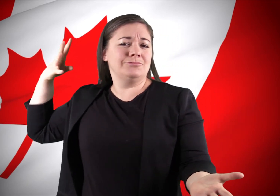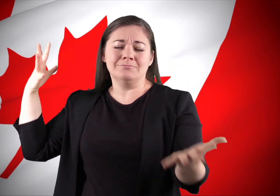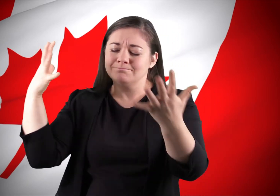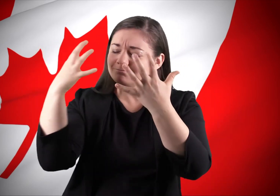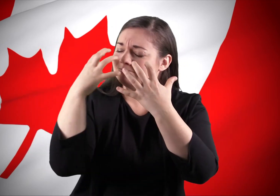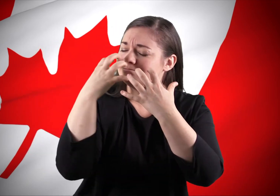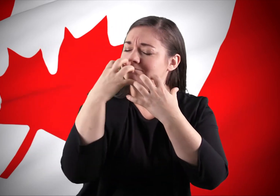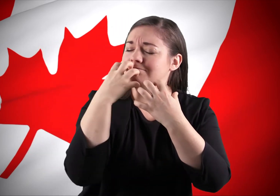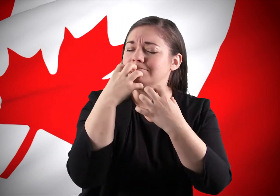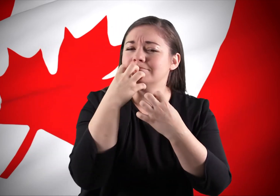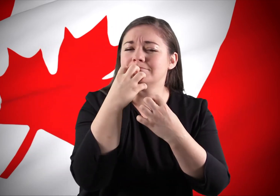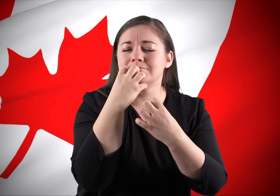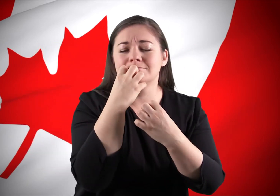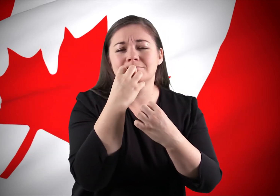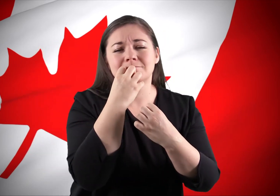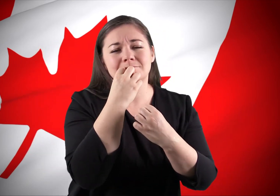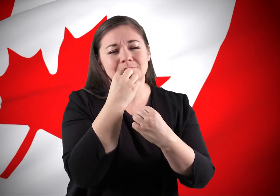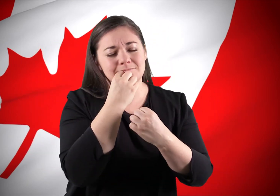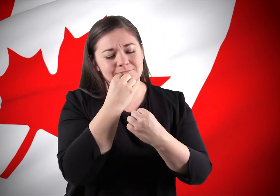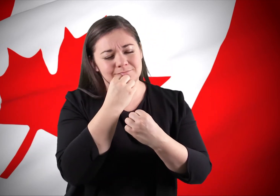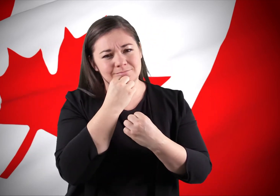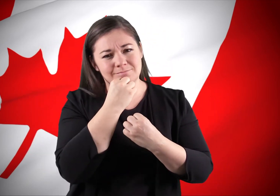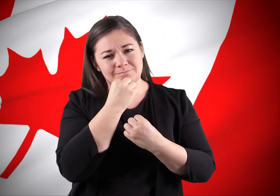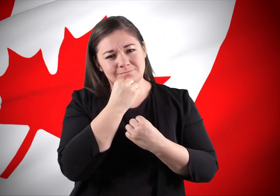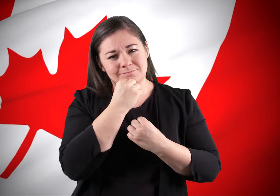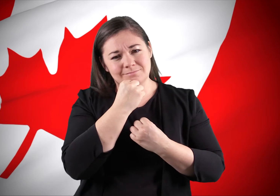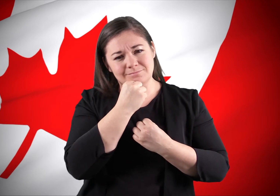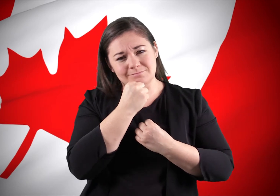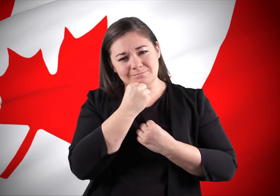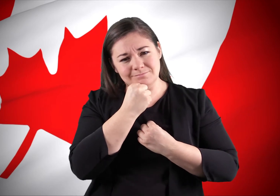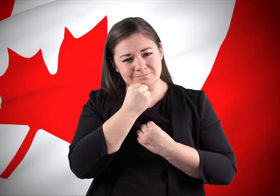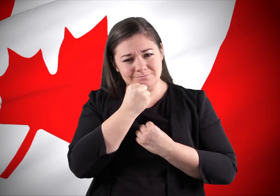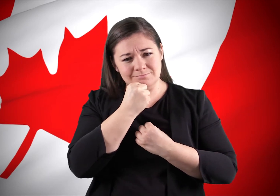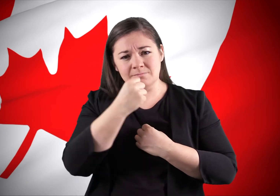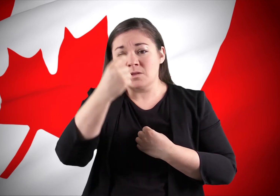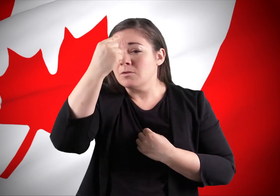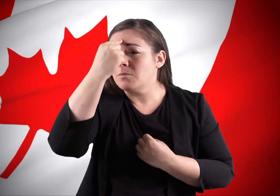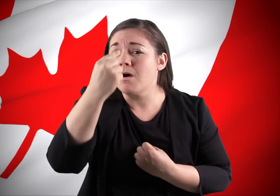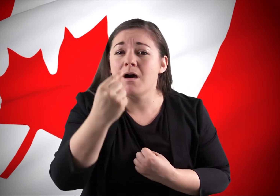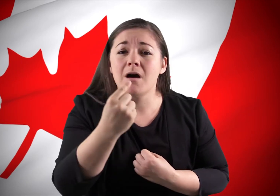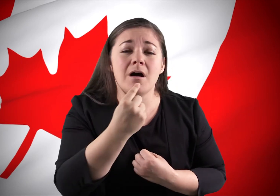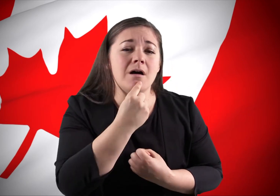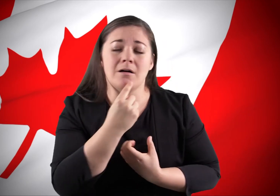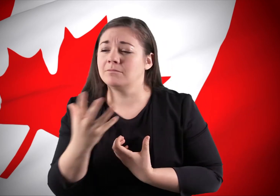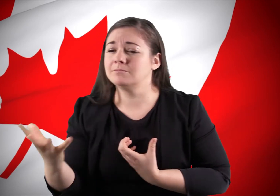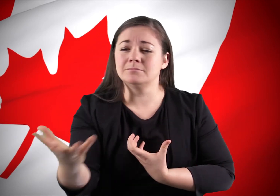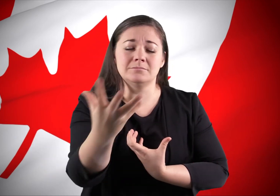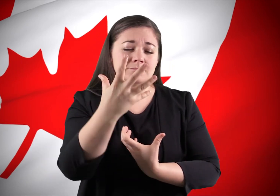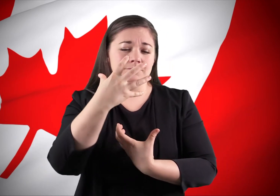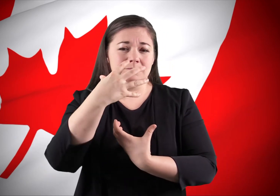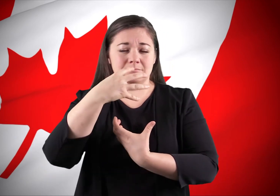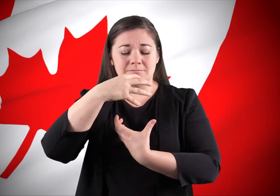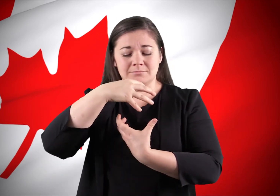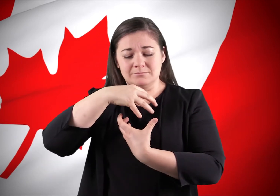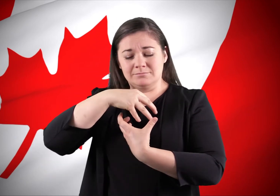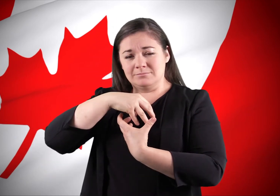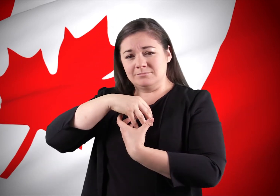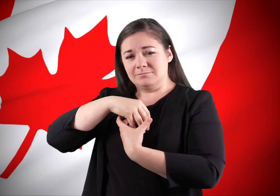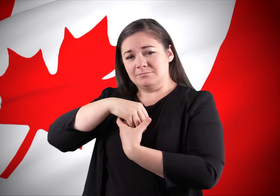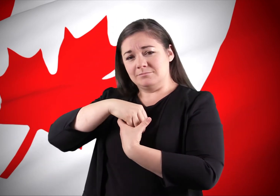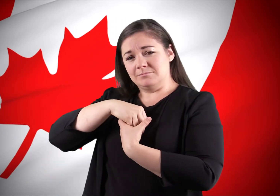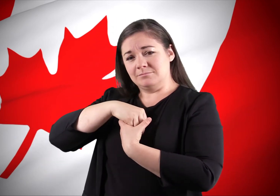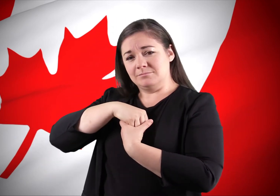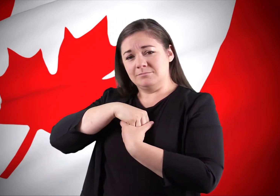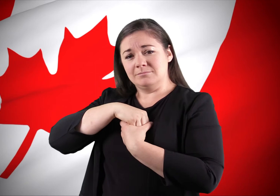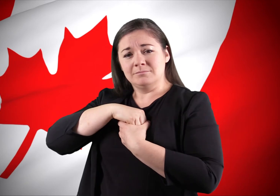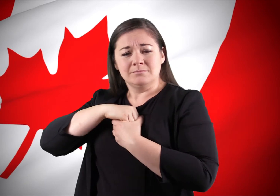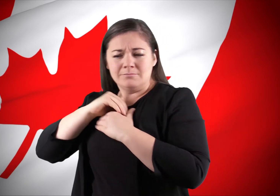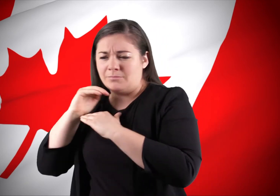Et ta valeur, de foi trempée,